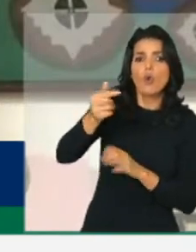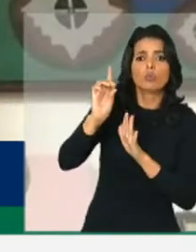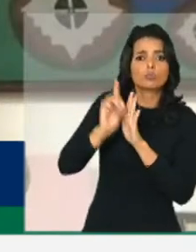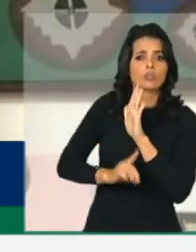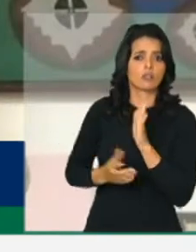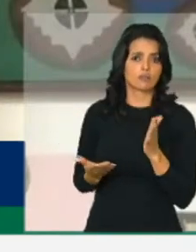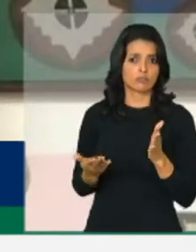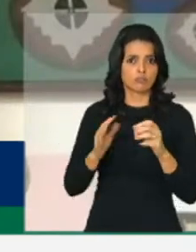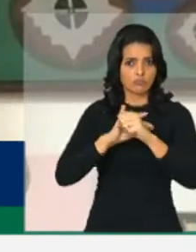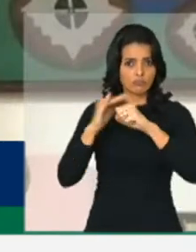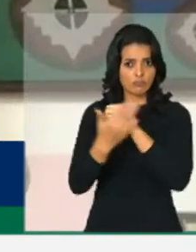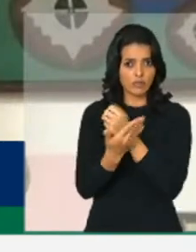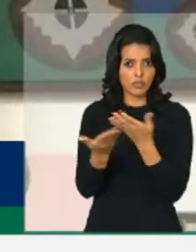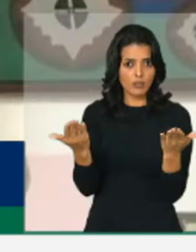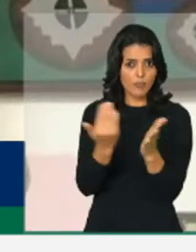ASSISTINDO ALGUMAS... ATÉ COMO NÓS VIMOS QUE... QUE